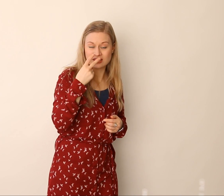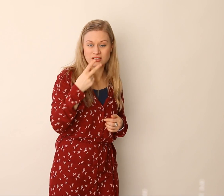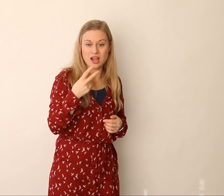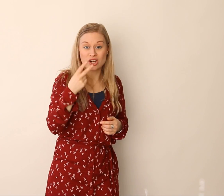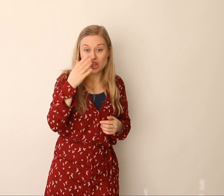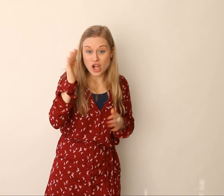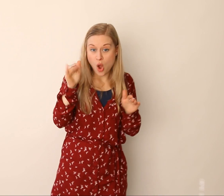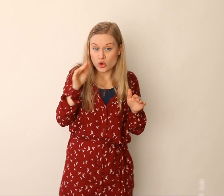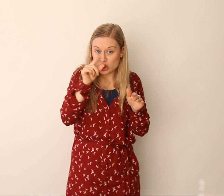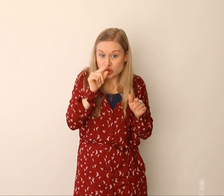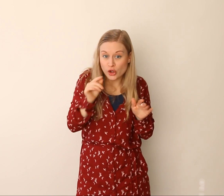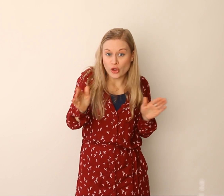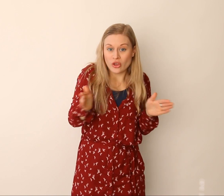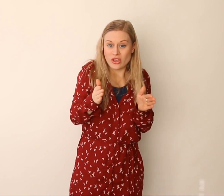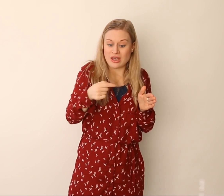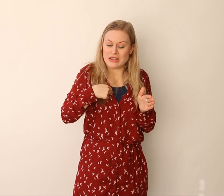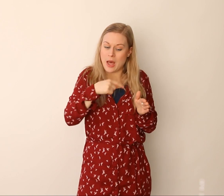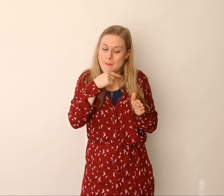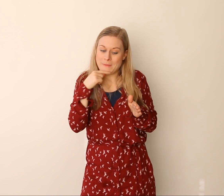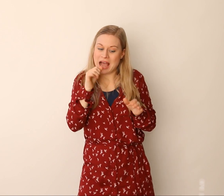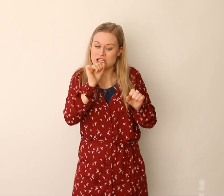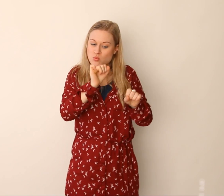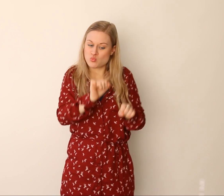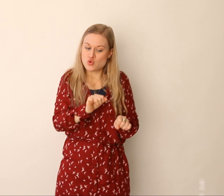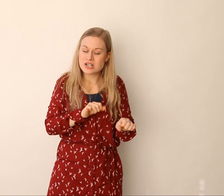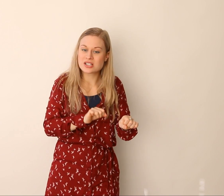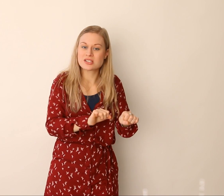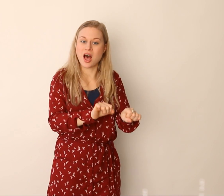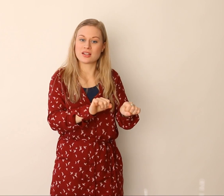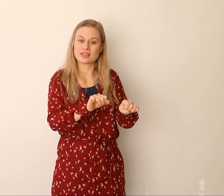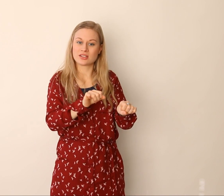Ik zag een kuikentje, dat bij zijn moeder zat,